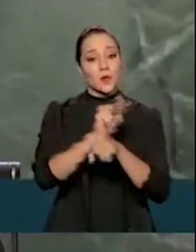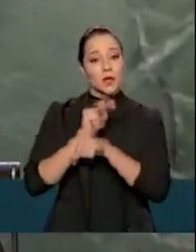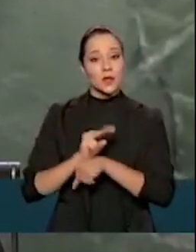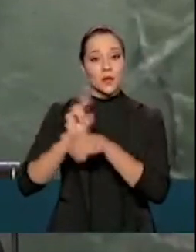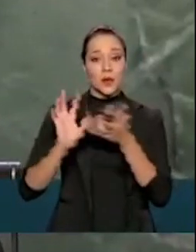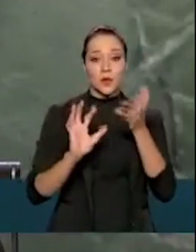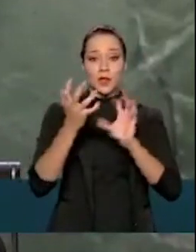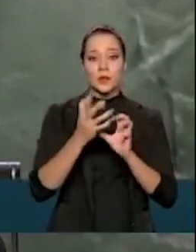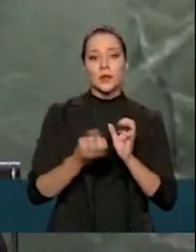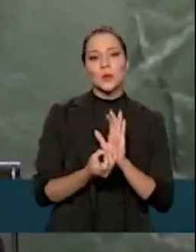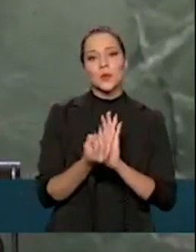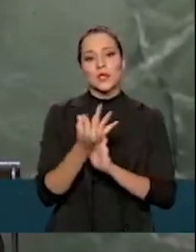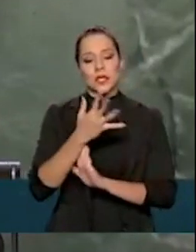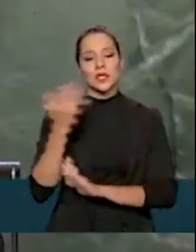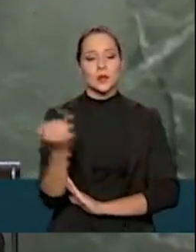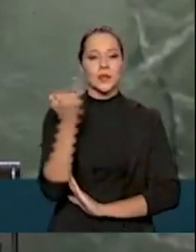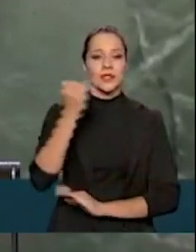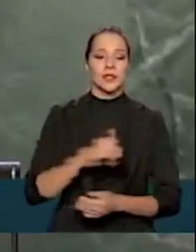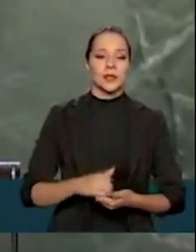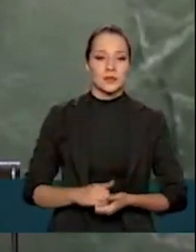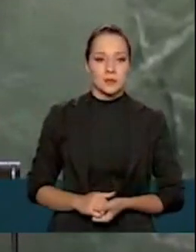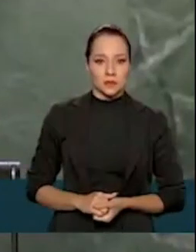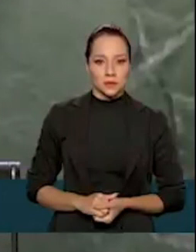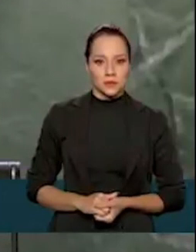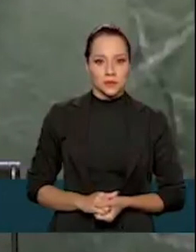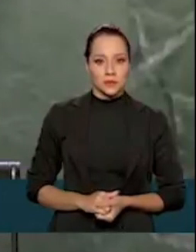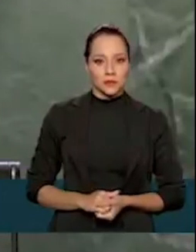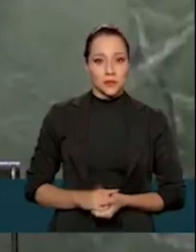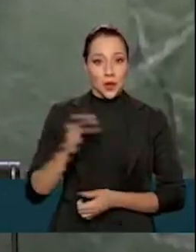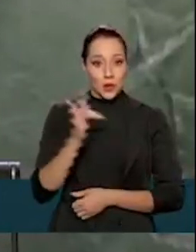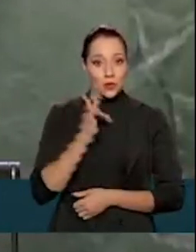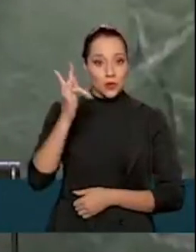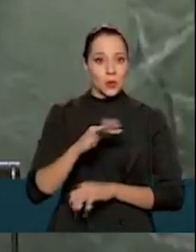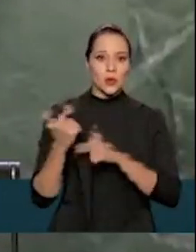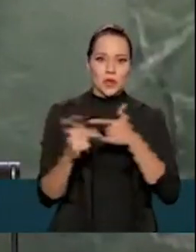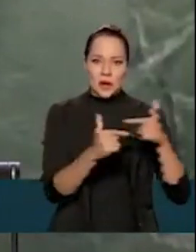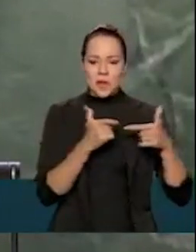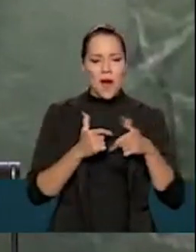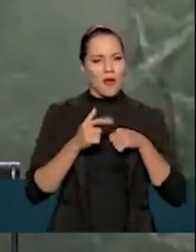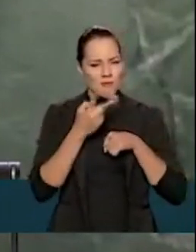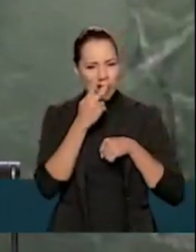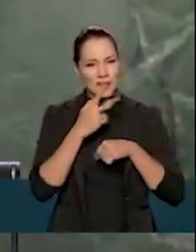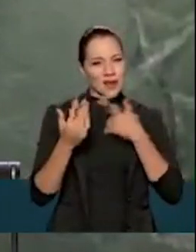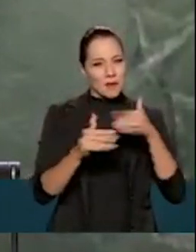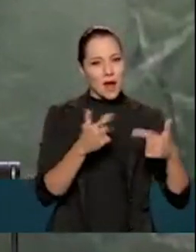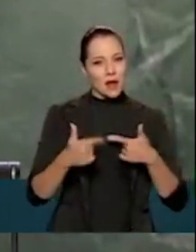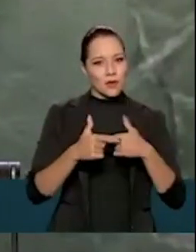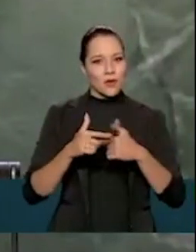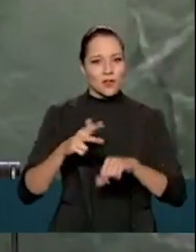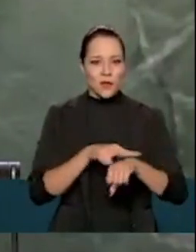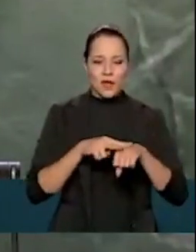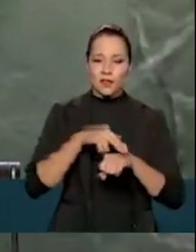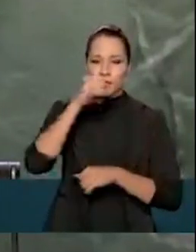de clima em volume relevante o futuro do emprego Verde está no Brasil energia renovável